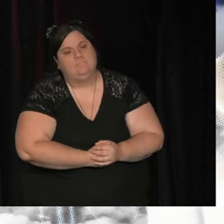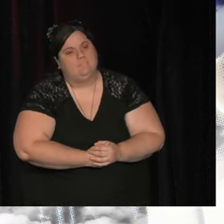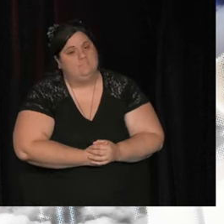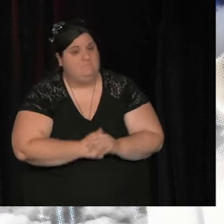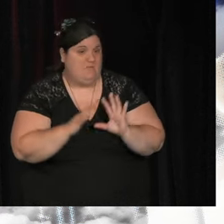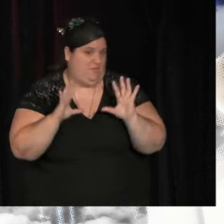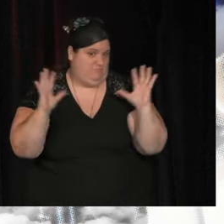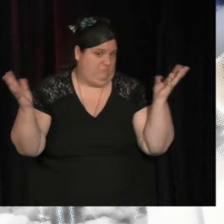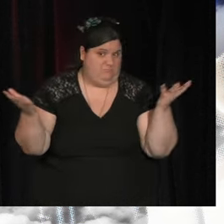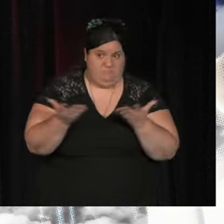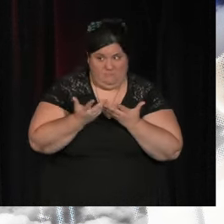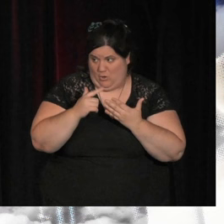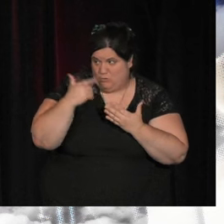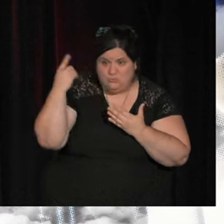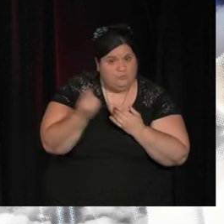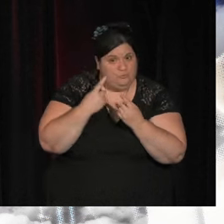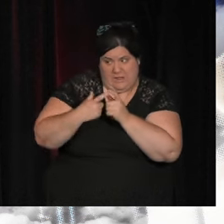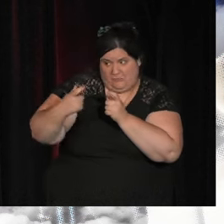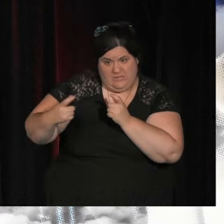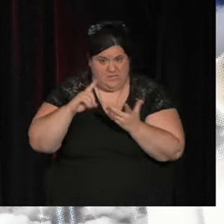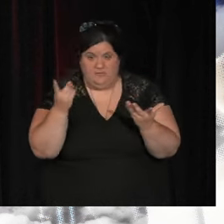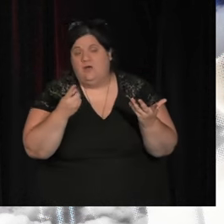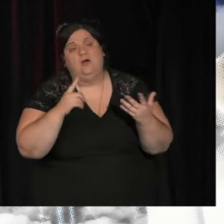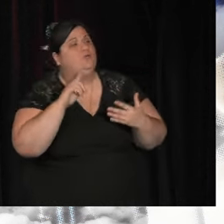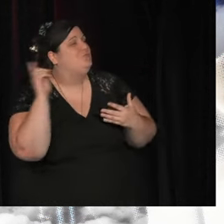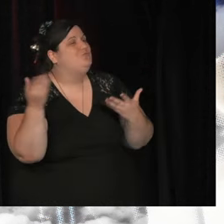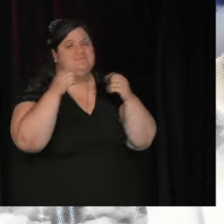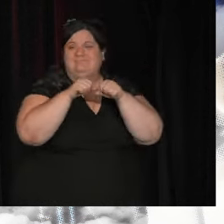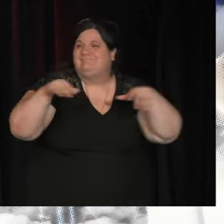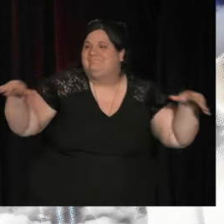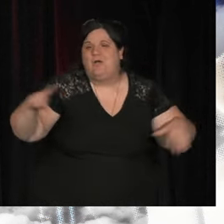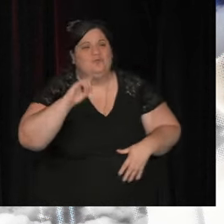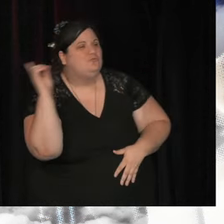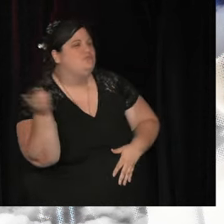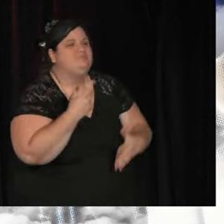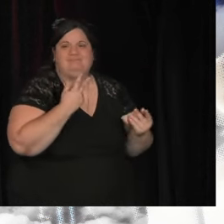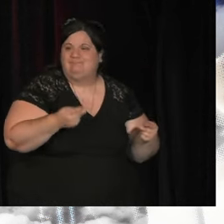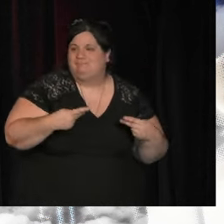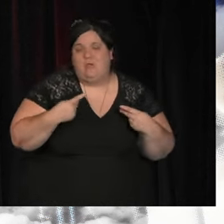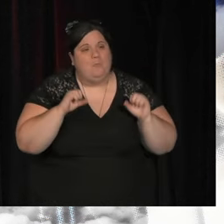La littérature, non, tout le monde ne peut pas vivre et écrire des bouquins, ce n'est juste pas… Ce n'est pas le système économique dans lequel on est.